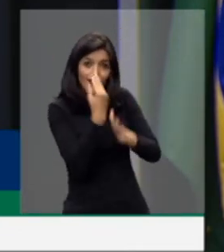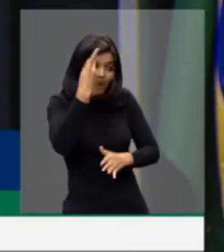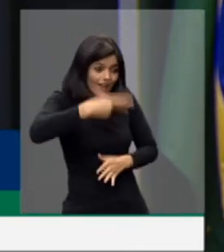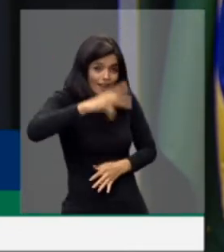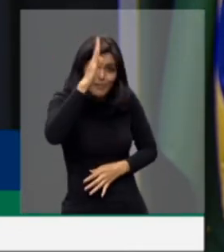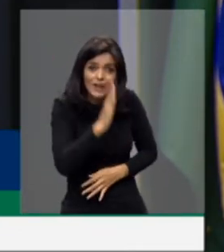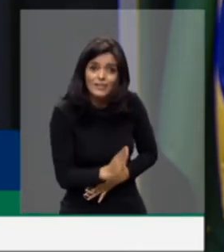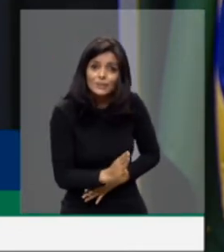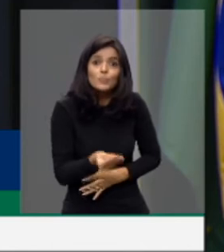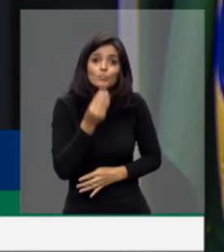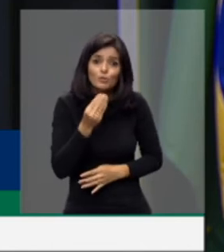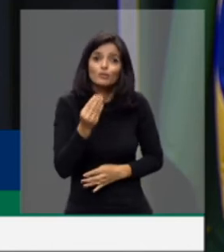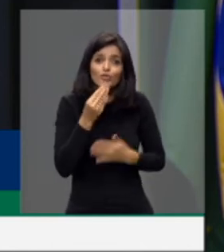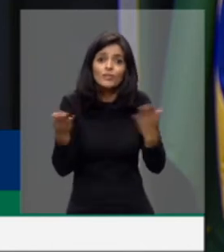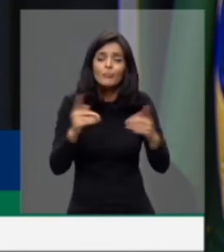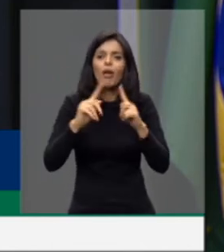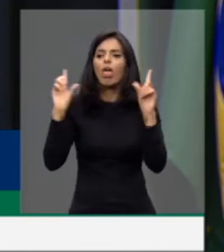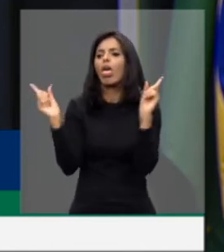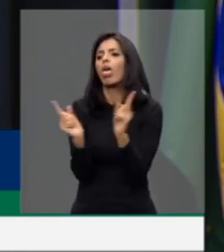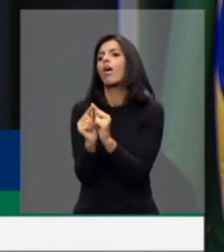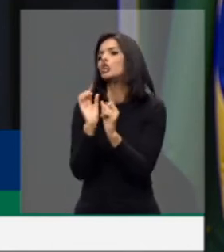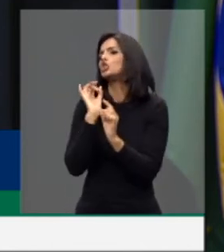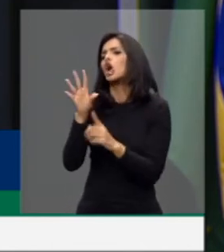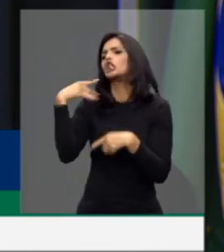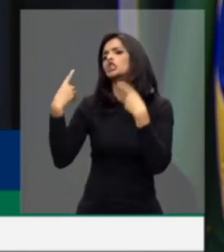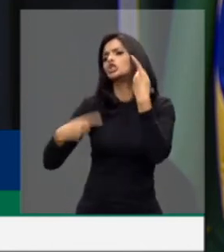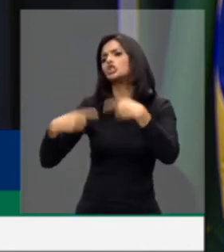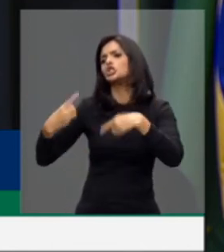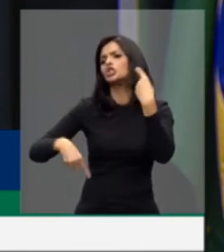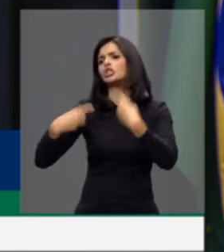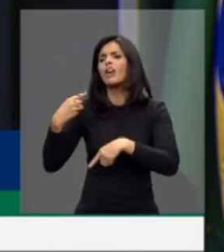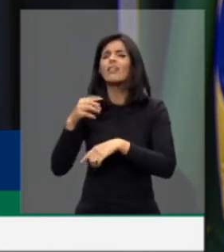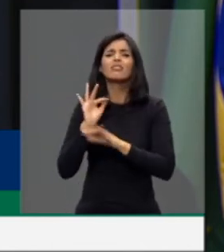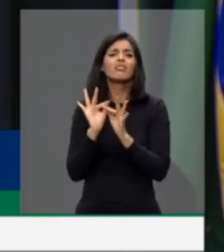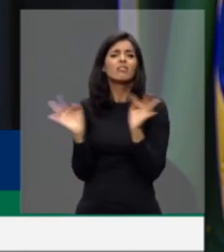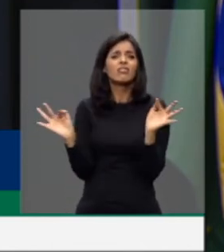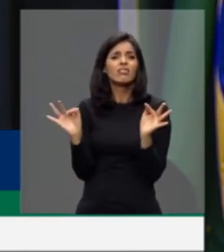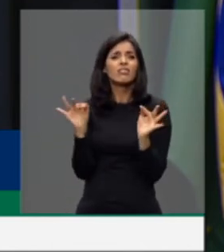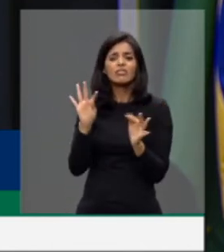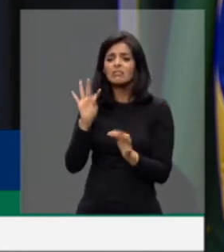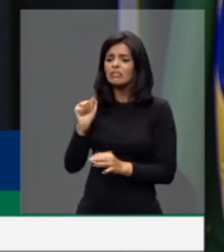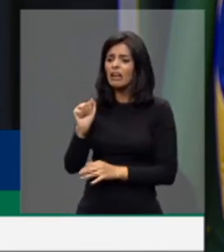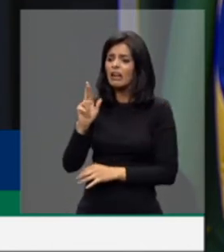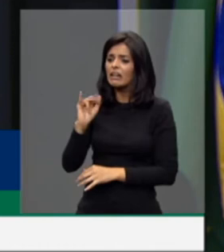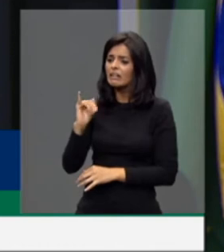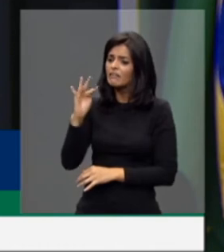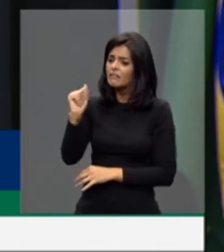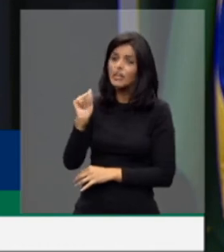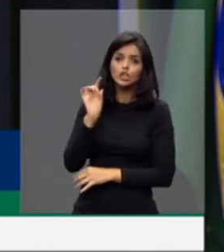EXPORTADOR DE PLACAS DE PAINÉIS SOLARES. PORTANTO, ESSE É UM TEMA QUE TRAZ GRANDES OPORTUNIDADES PARA O BRASIL E NÃO PODE SER RESUMIR